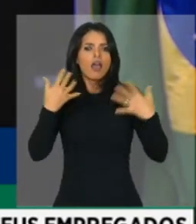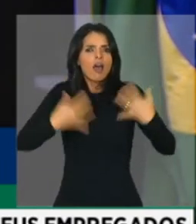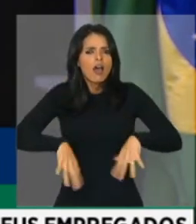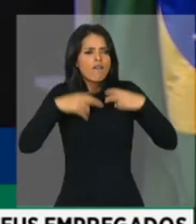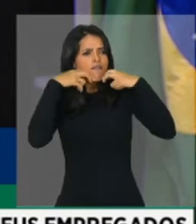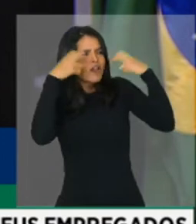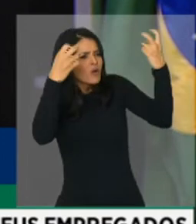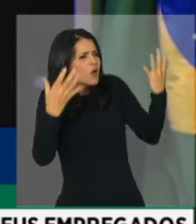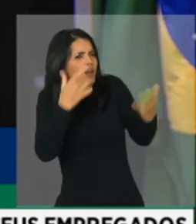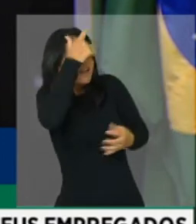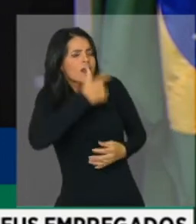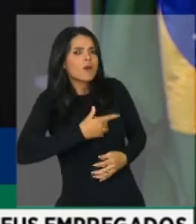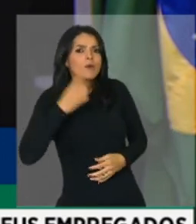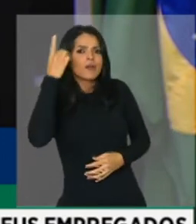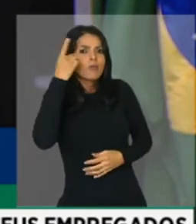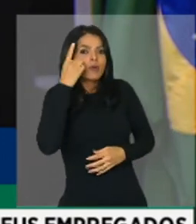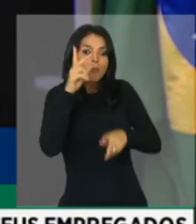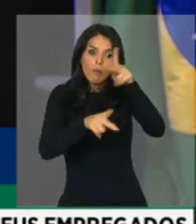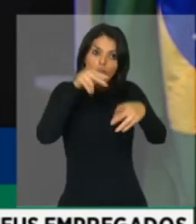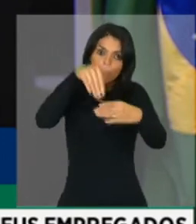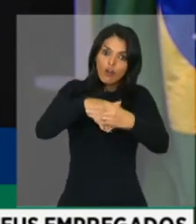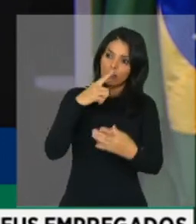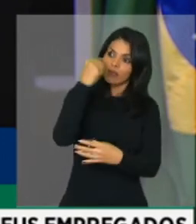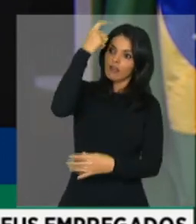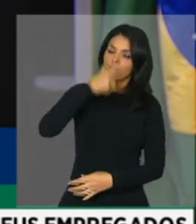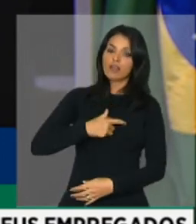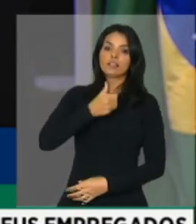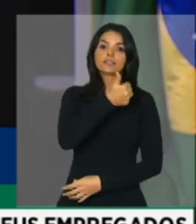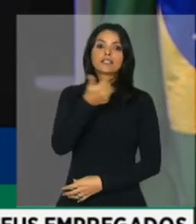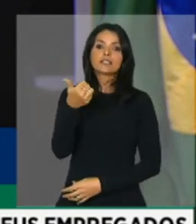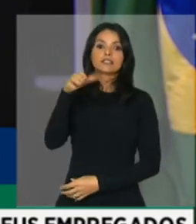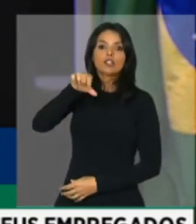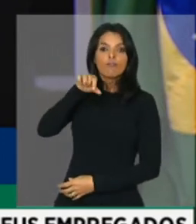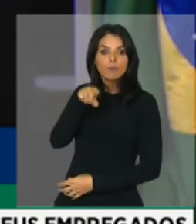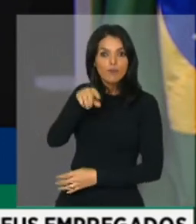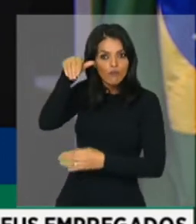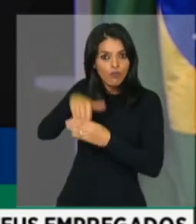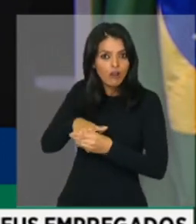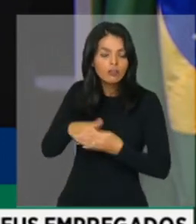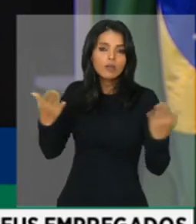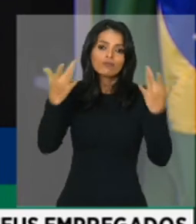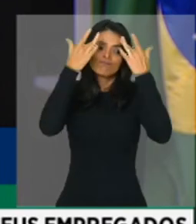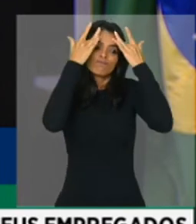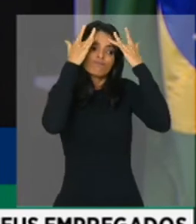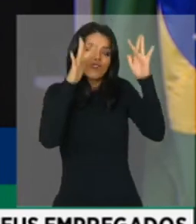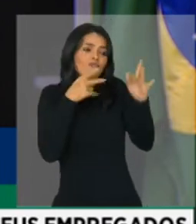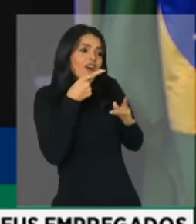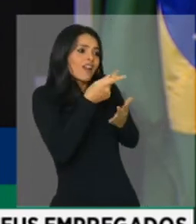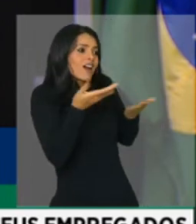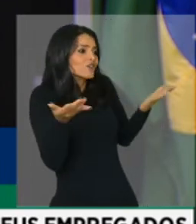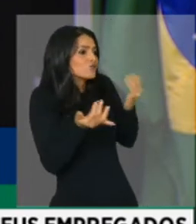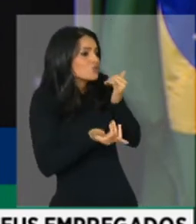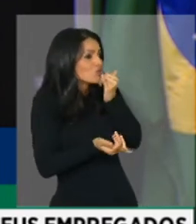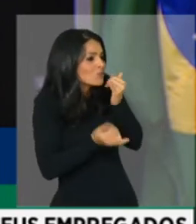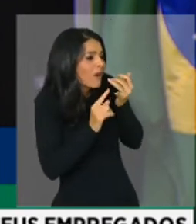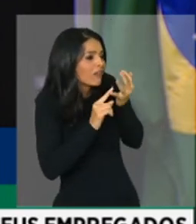DE VERGONHA, EU COMO DEPUTADO ELEITO DO POVO COM 119 MIL VOTOS, JÁ NÃO SEI MAIS O QUE FALAR PARA AS PESSOAS, PARA OS AMIGOS E PARA A FAMÍLIA E